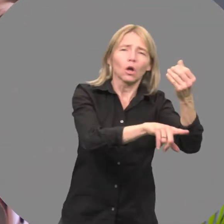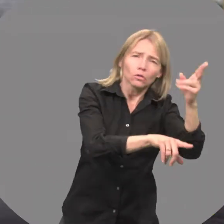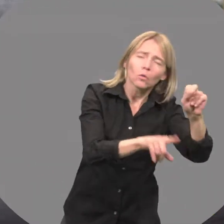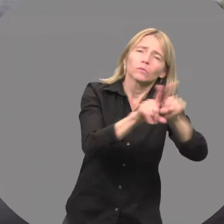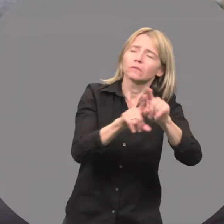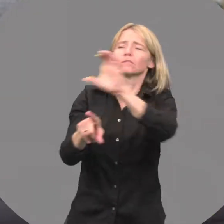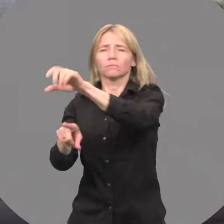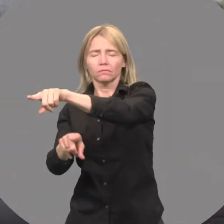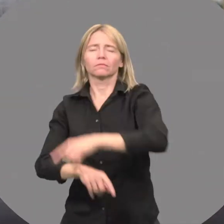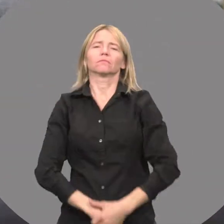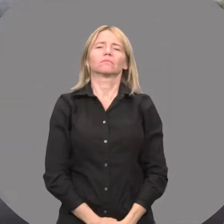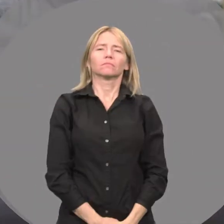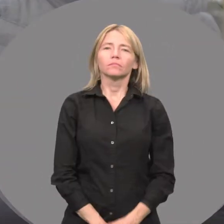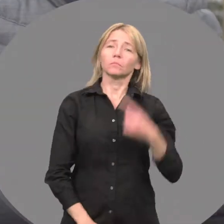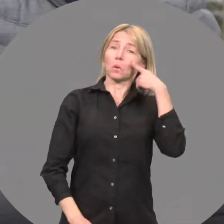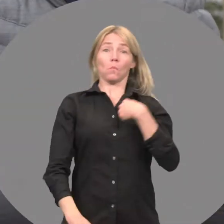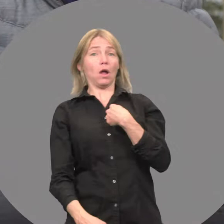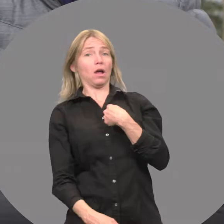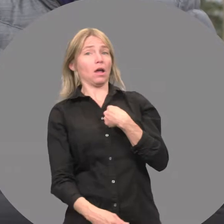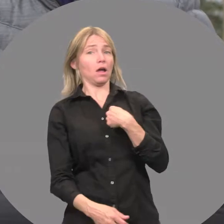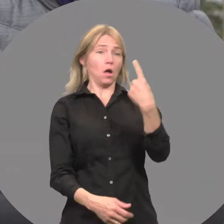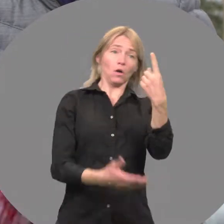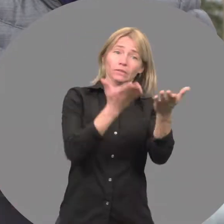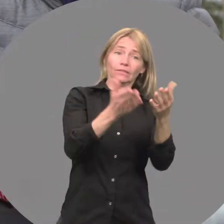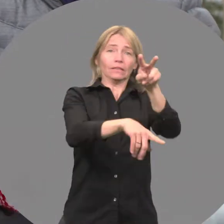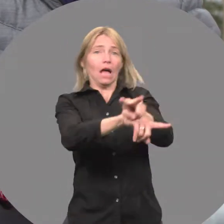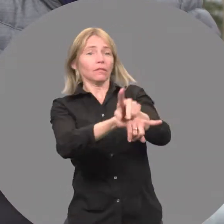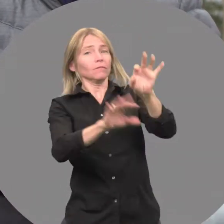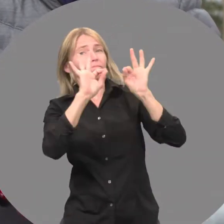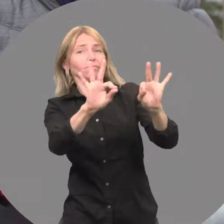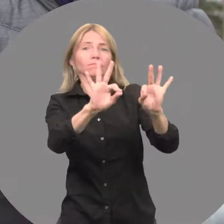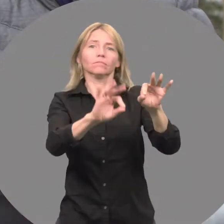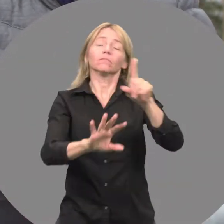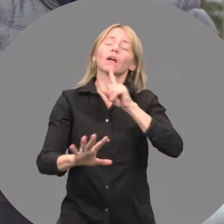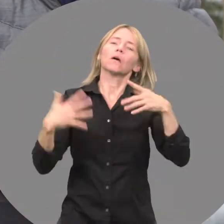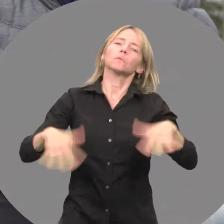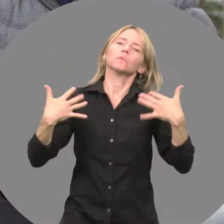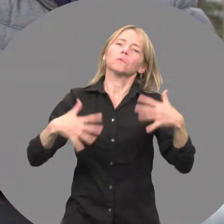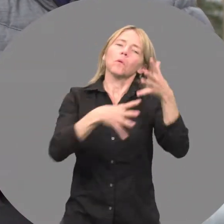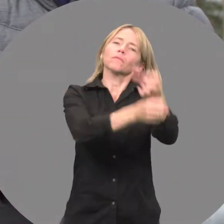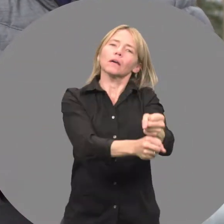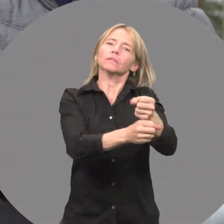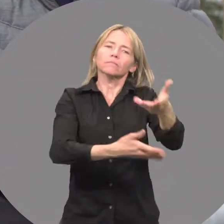Pour moi, un service de garde de qualité, c'est de pouvoir compter sur un endroit chaleureux et sécuritaire pour mes enfants.